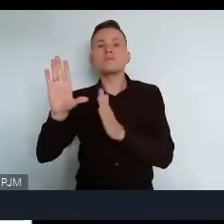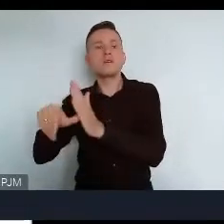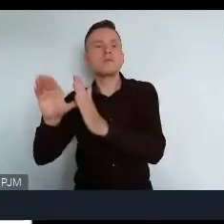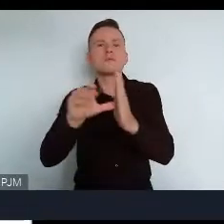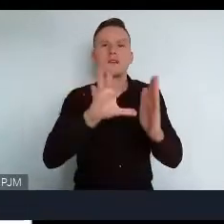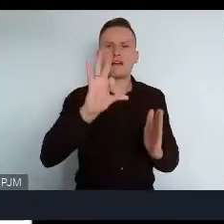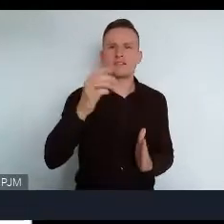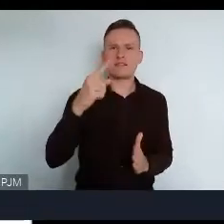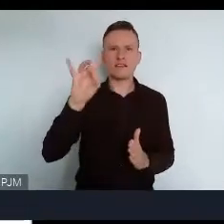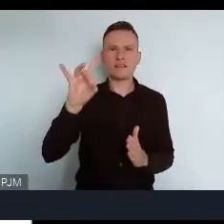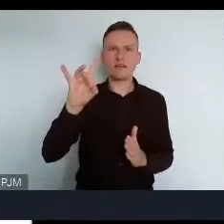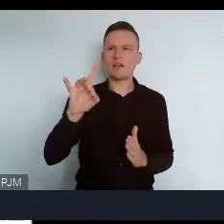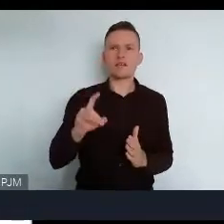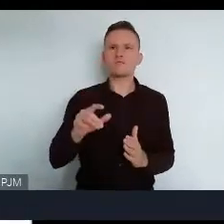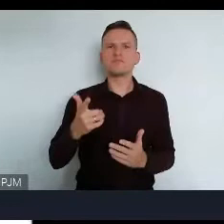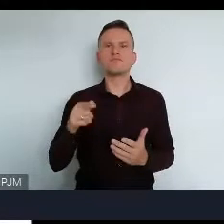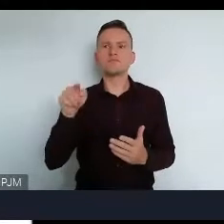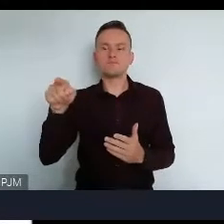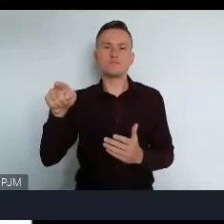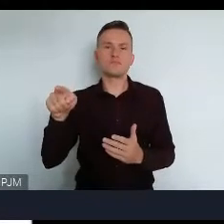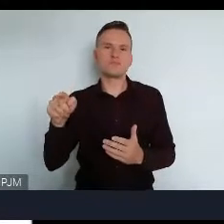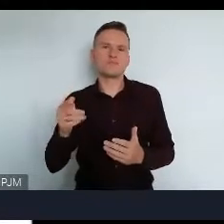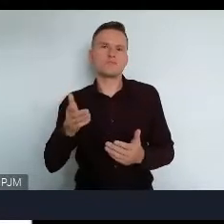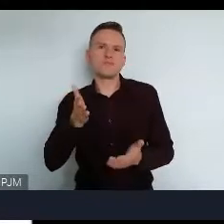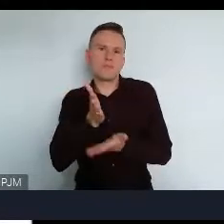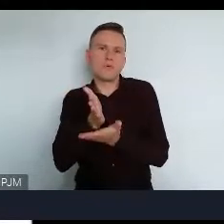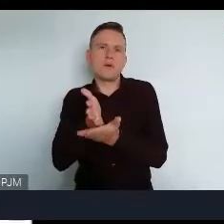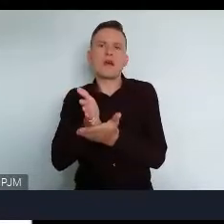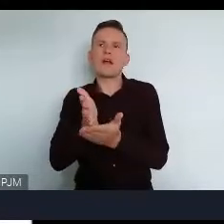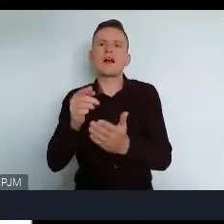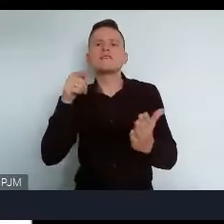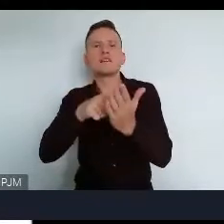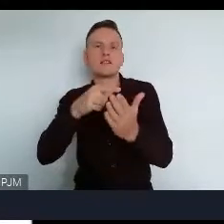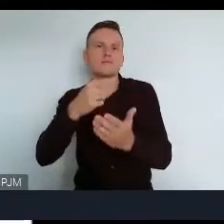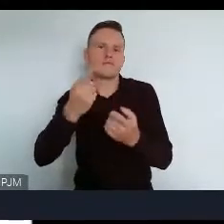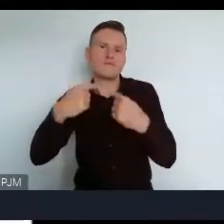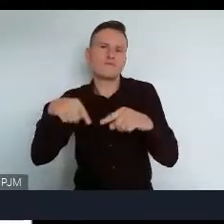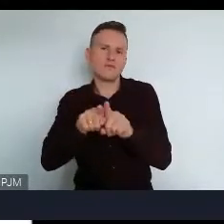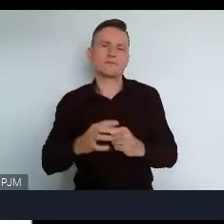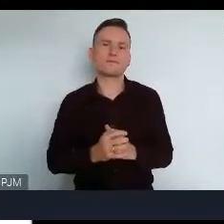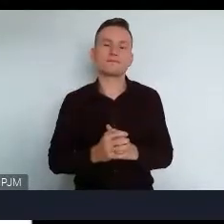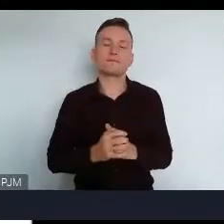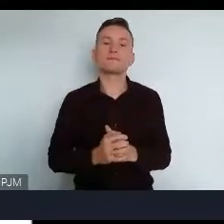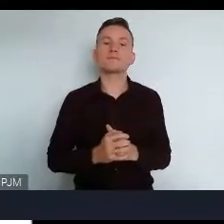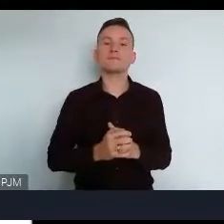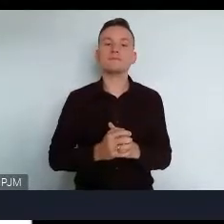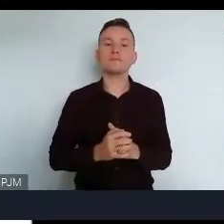będzie kluczem do osiągnięcia przewidzianych nimi założeń. Od zeszłego roku narzędzie Rama Odniesienia dla Zrównoważonych Miast